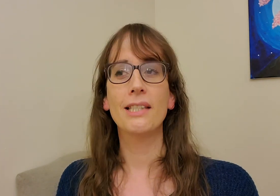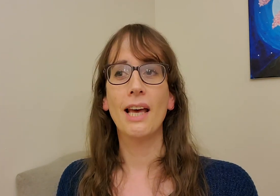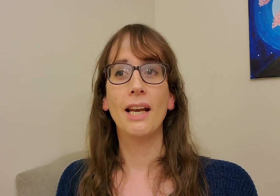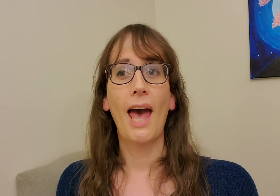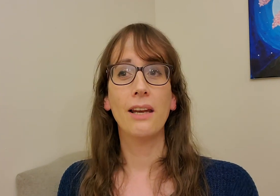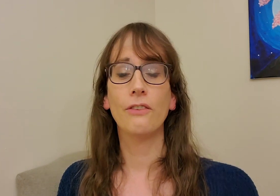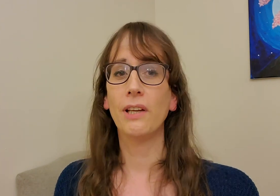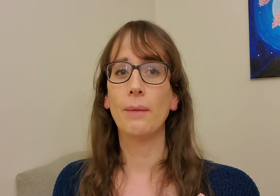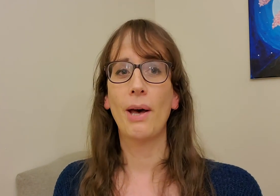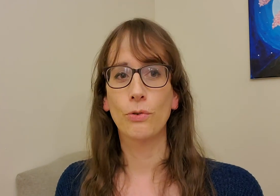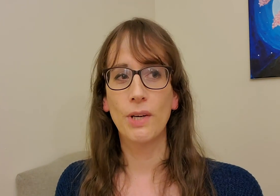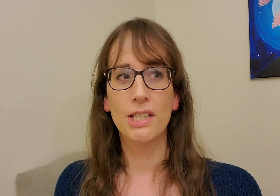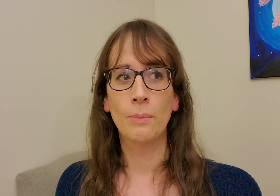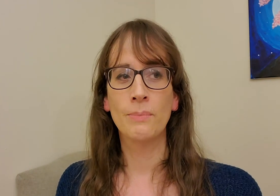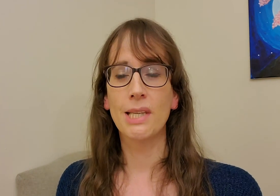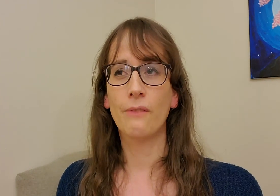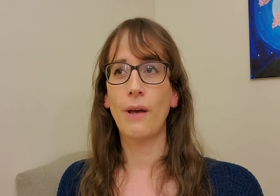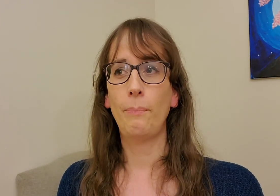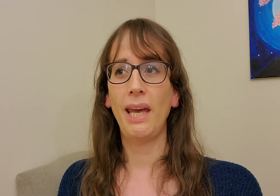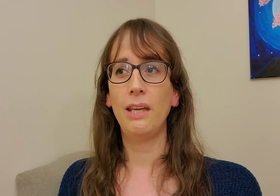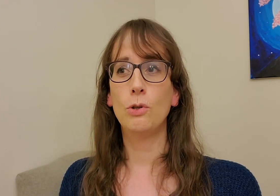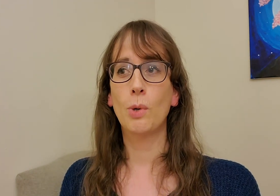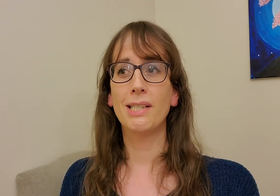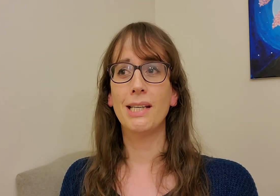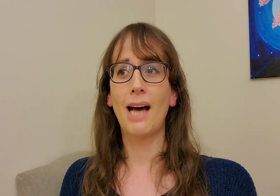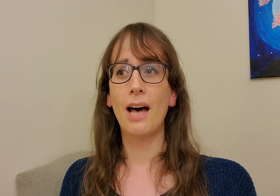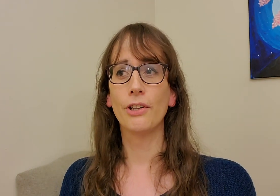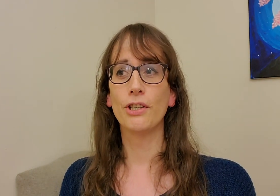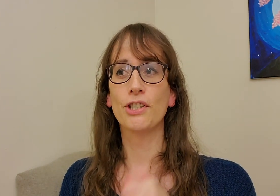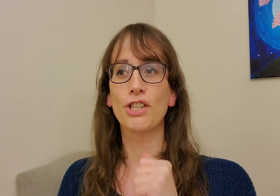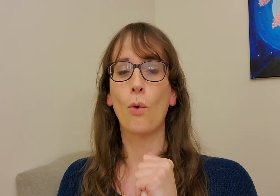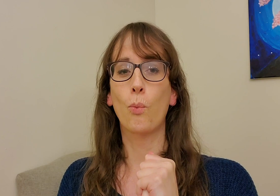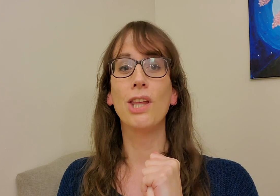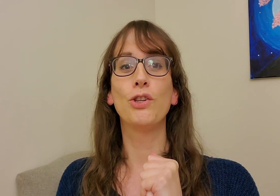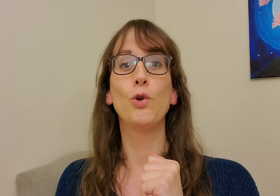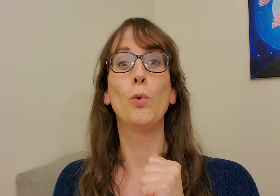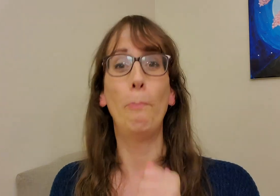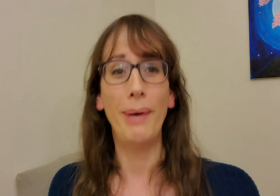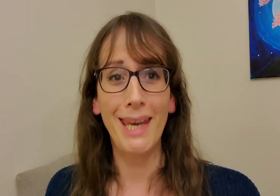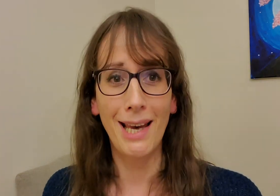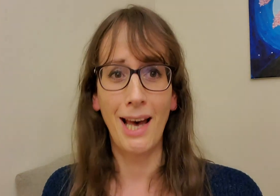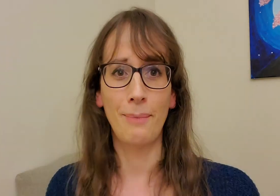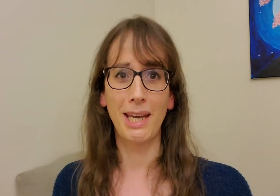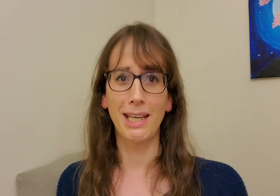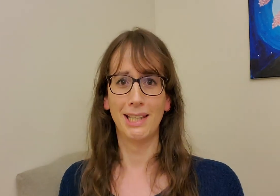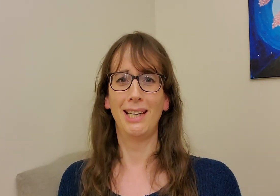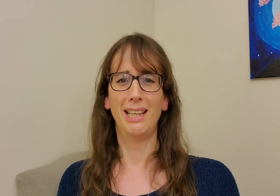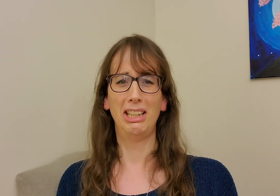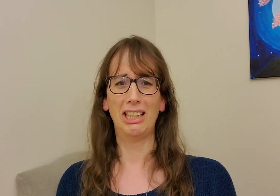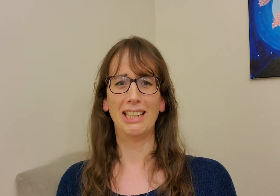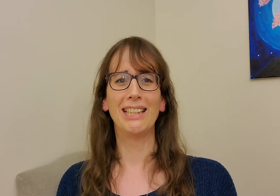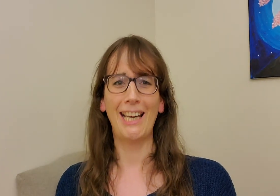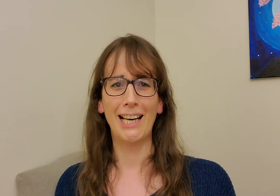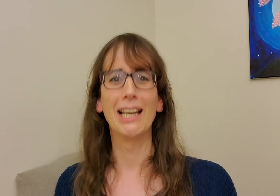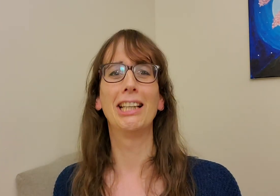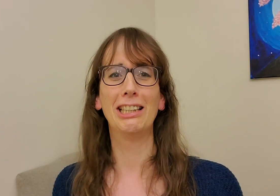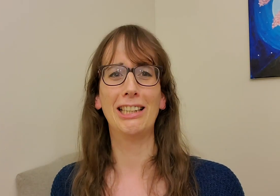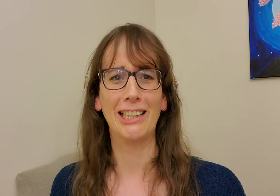Luego dijo: "¿Cómo te sientes con los tríos? y si te pago $ 20, ¿me harás pis encima?" Sí.